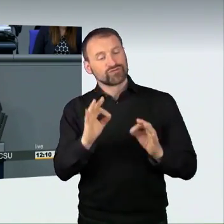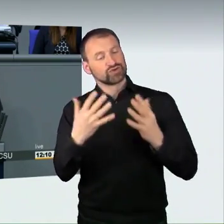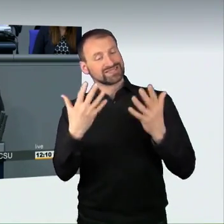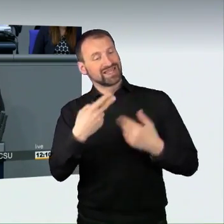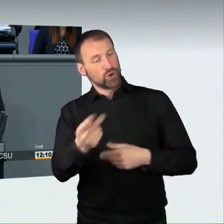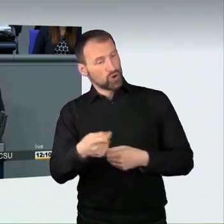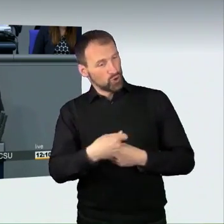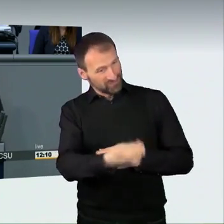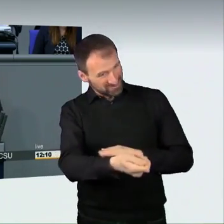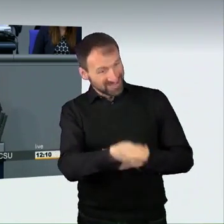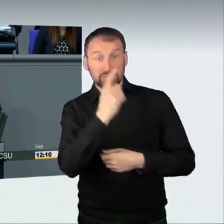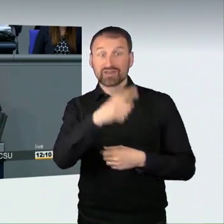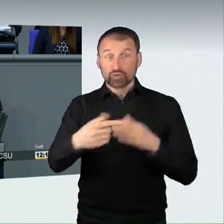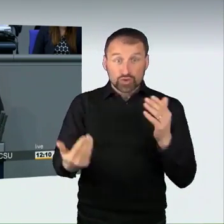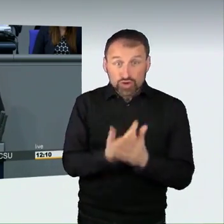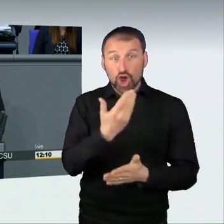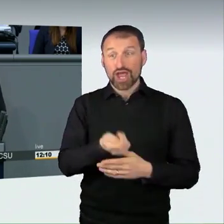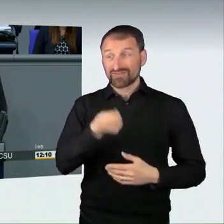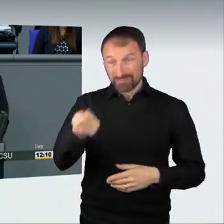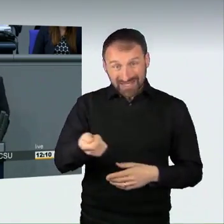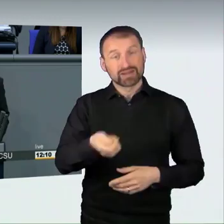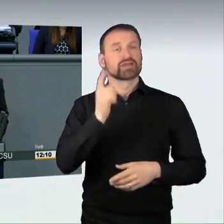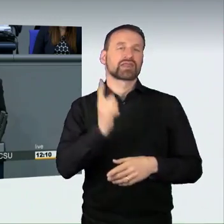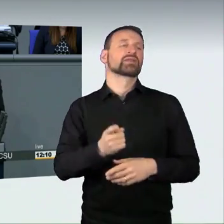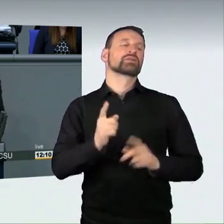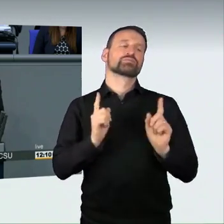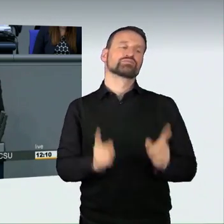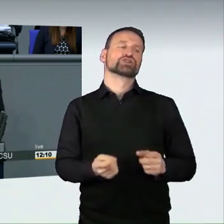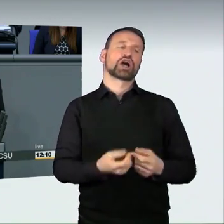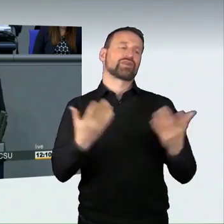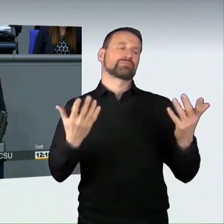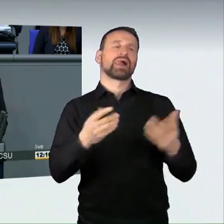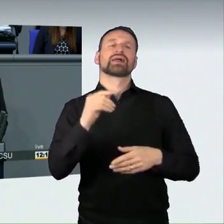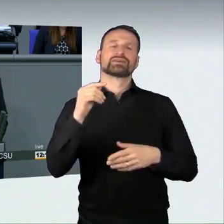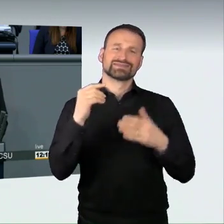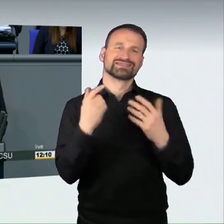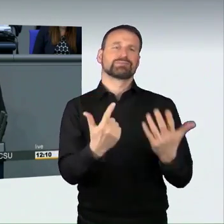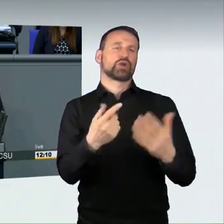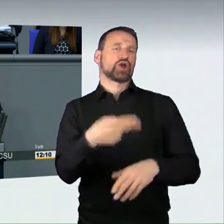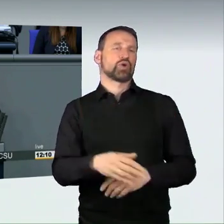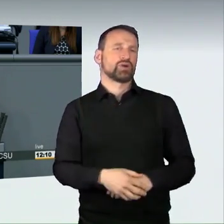wenn du sie jetzt neu vermietest, dürfen das aber nur noch 7 Euro sein. Wir müssen uns da doch in dem Rahmen bewegen,